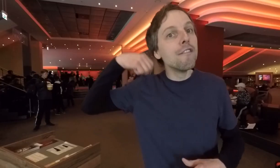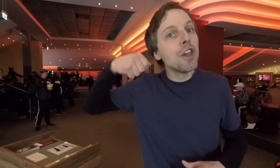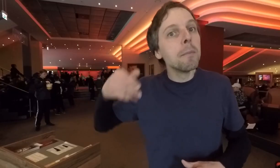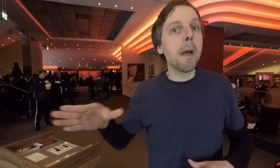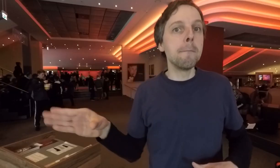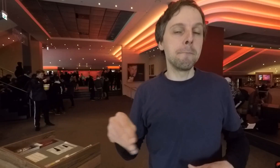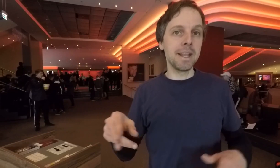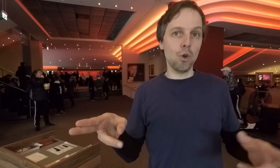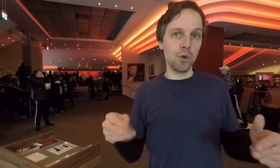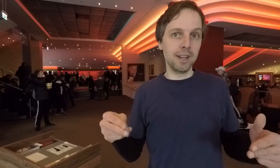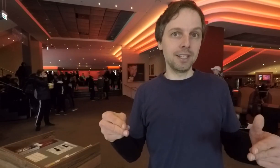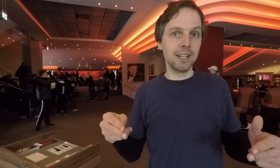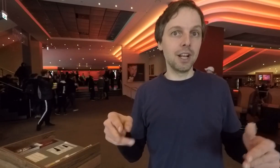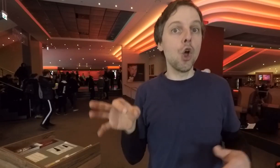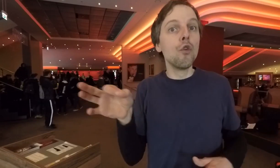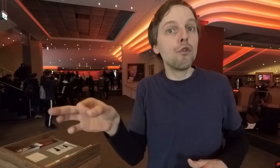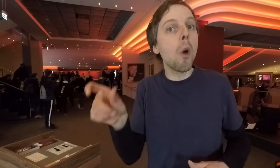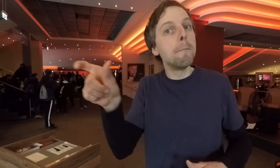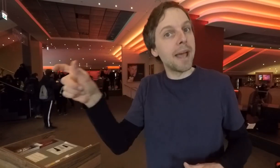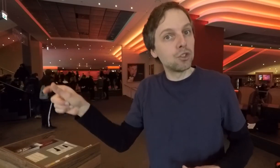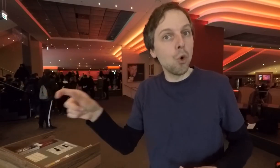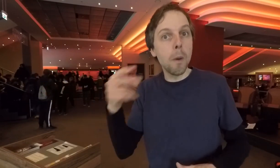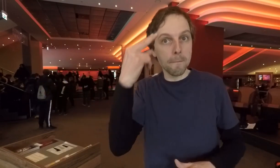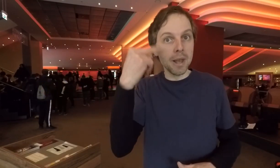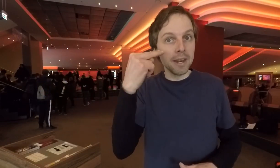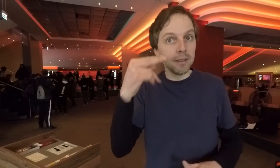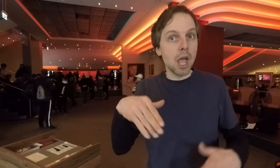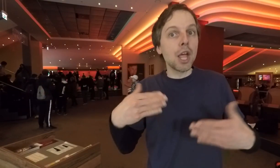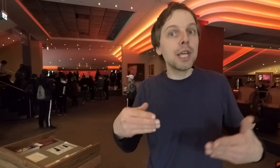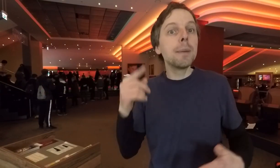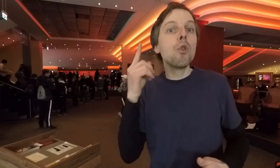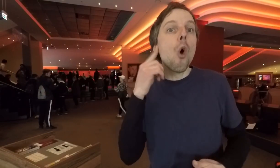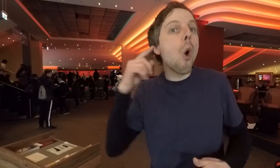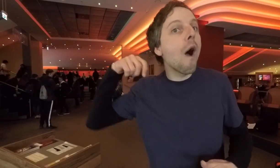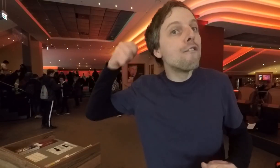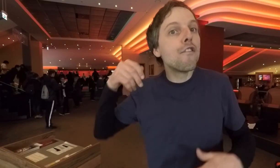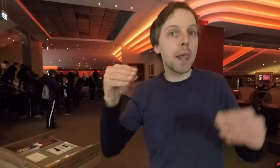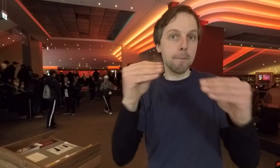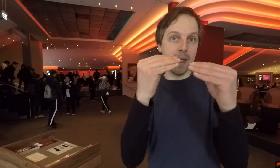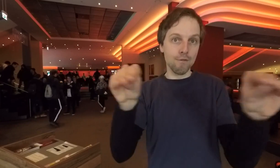Die Filme sind alle untertitelt. Für Menschen mit Sehbehinderung gibt es Audiodesktriptionen.